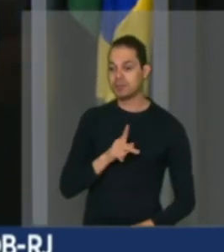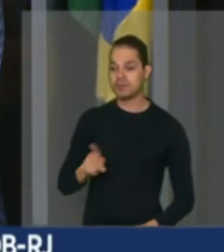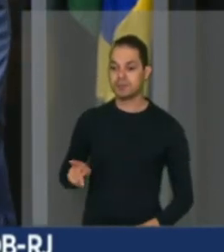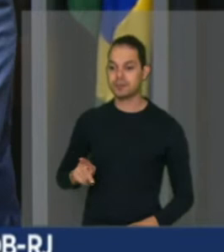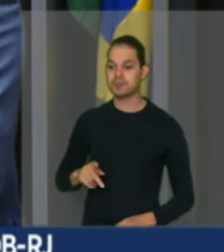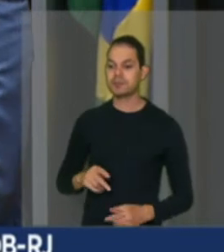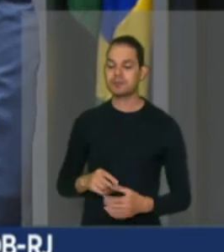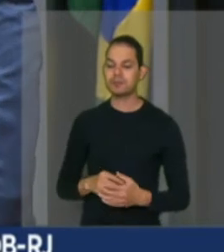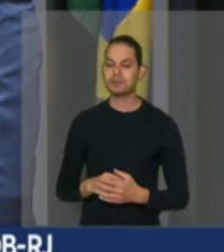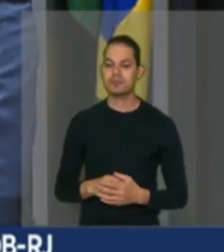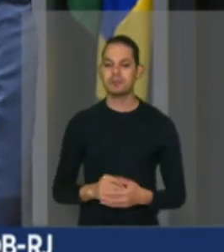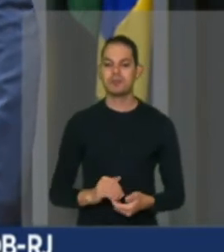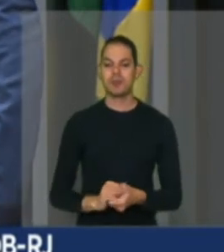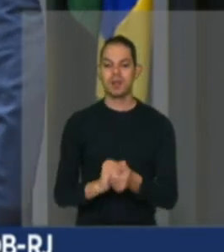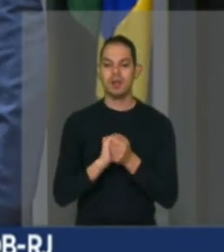GOSTARIA DE... DE CUMPRIMENTAR A ATITUDE DO GOVERNADOR